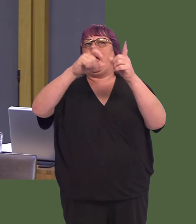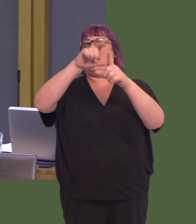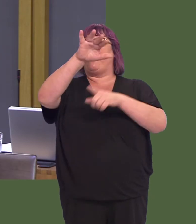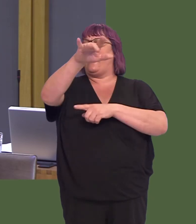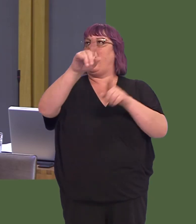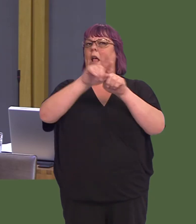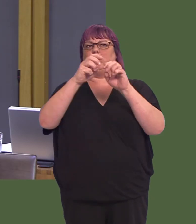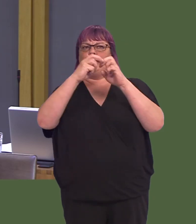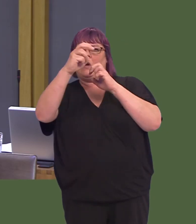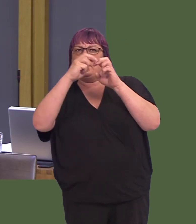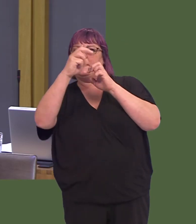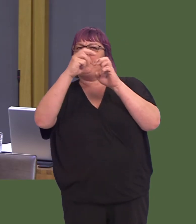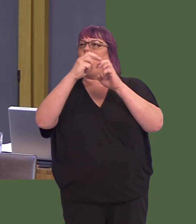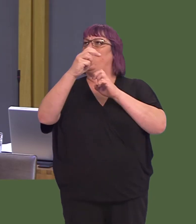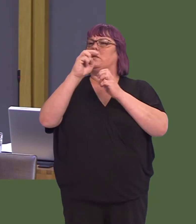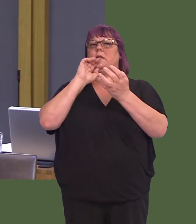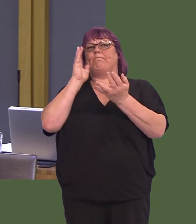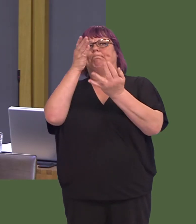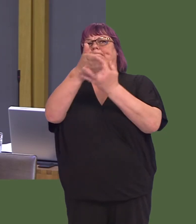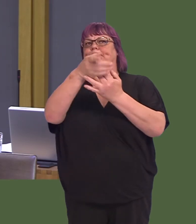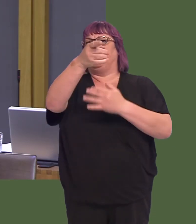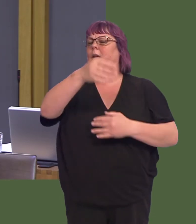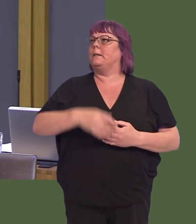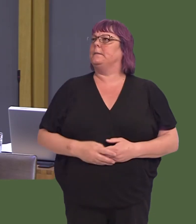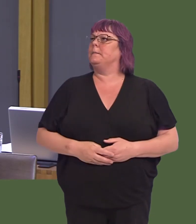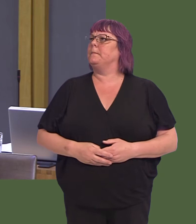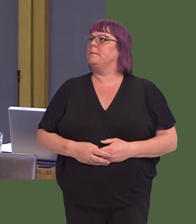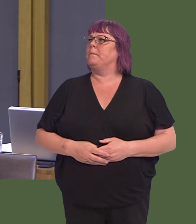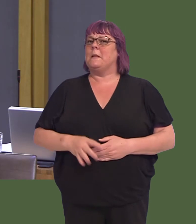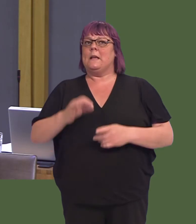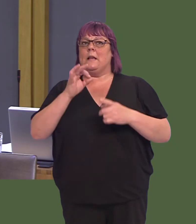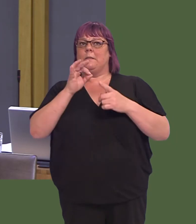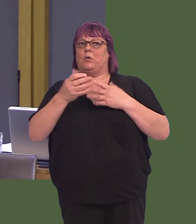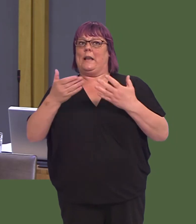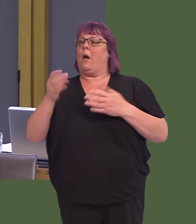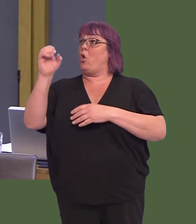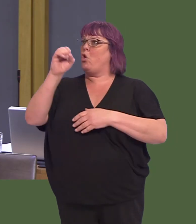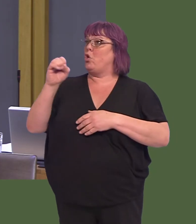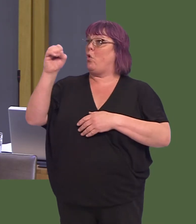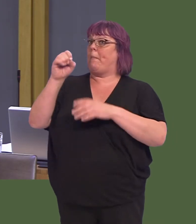gwasanaethu'r porthladd hwnnw, yn enwedig yn sgÓl her Brexit, yr her o gystadleuaeth